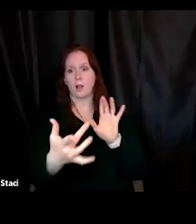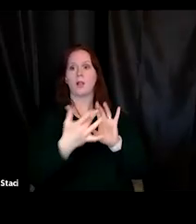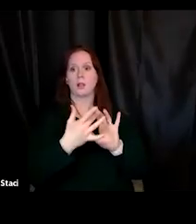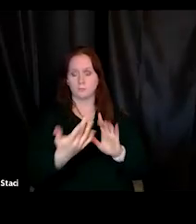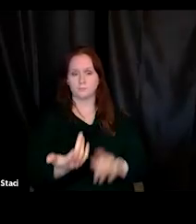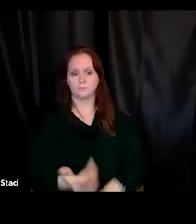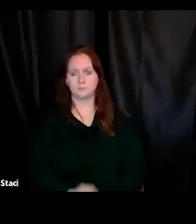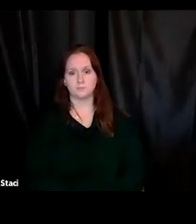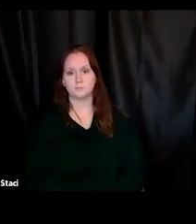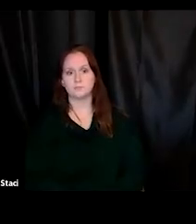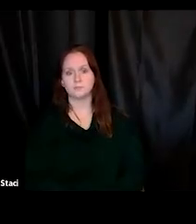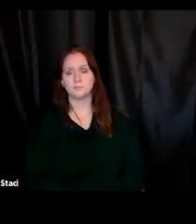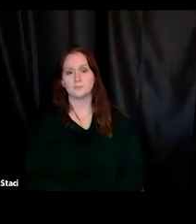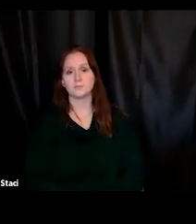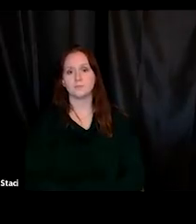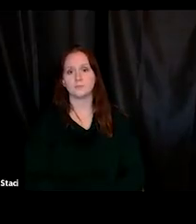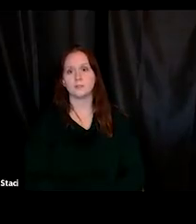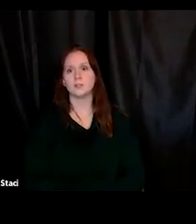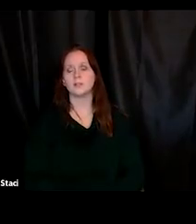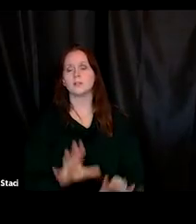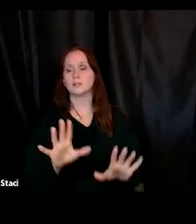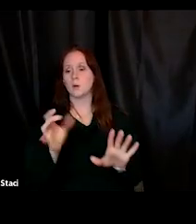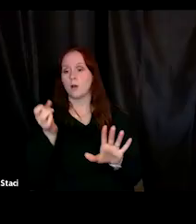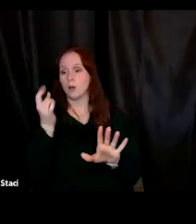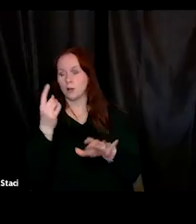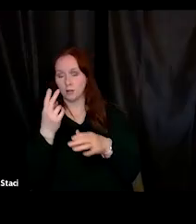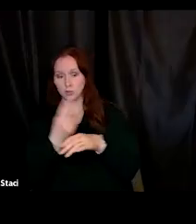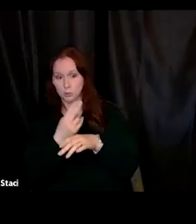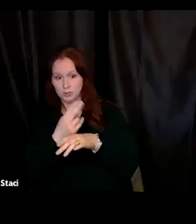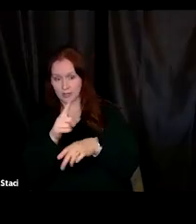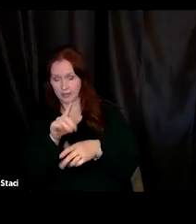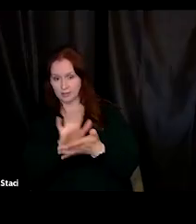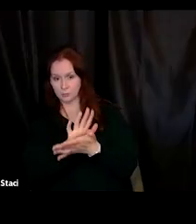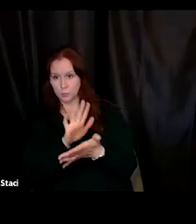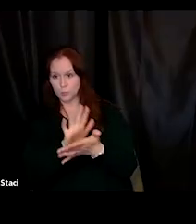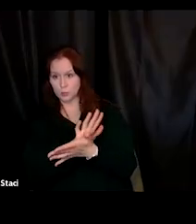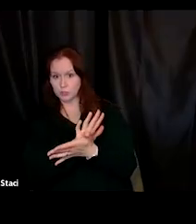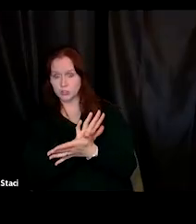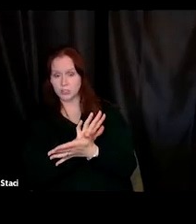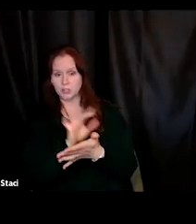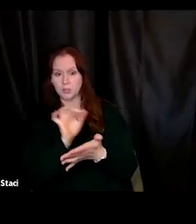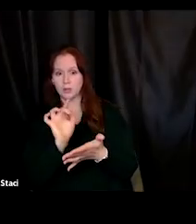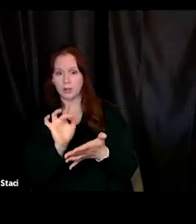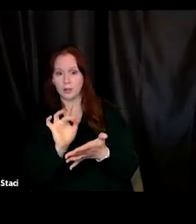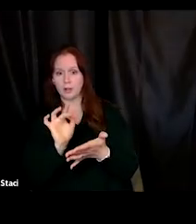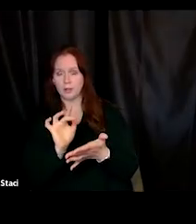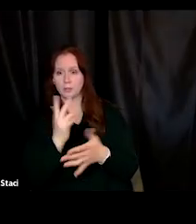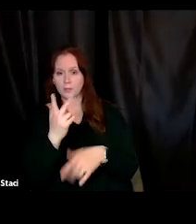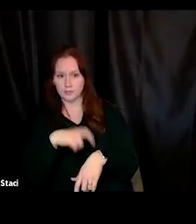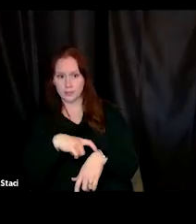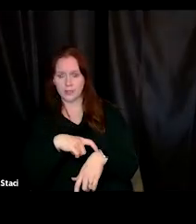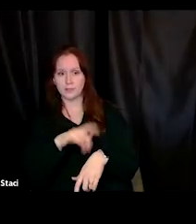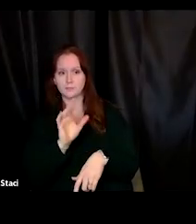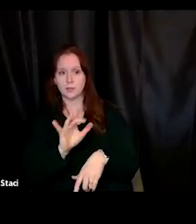[Jarita] Muy bien, a partir del 25 de marzo de 2024, la Administración del Seguro Social anunció que disminuirá